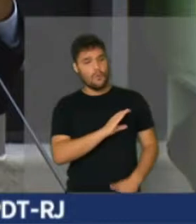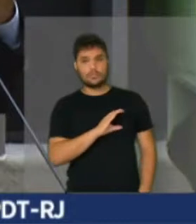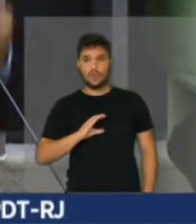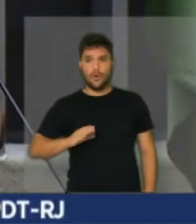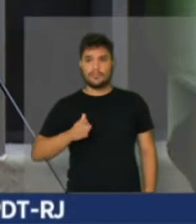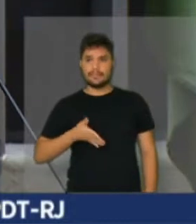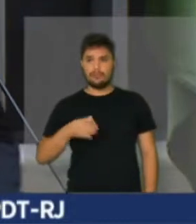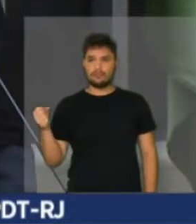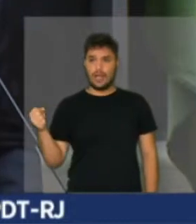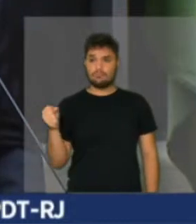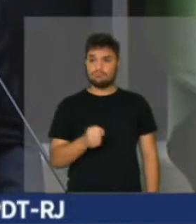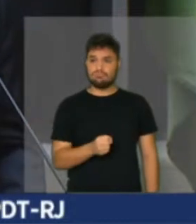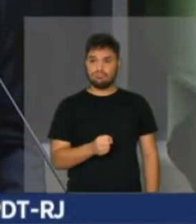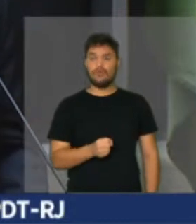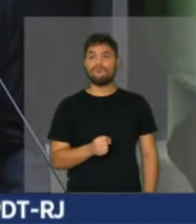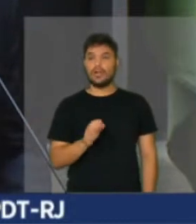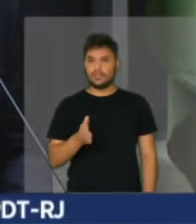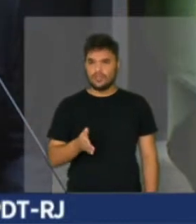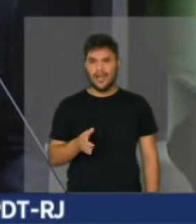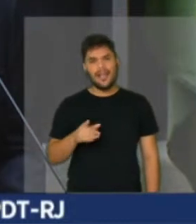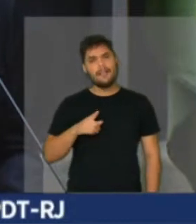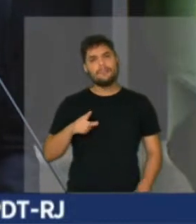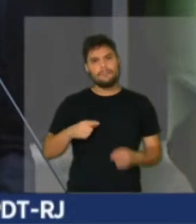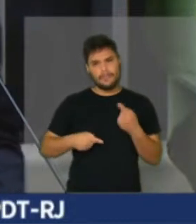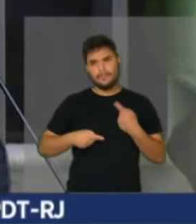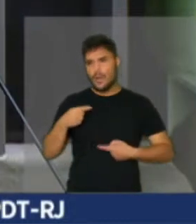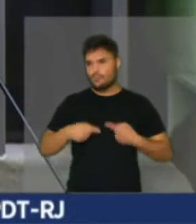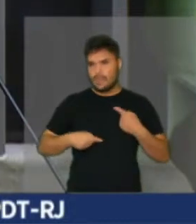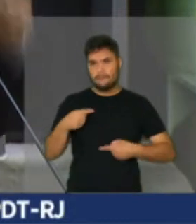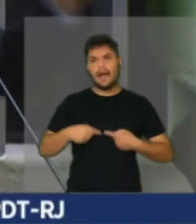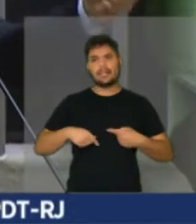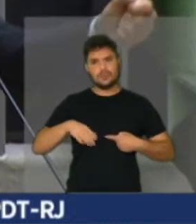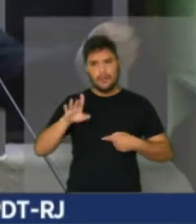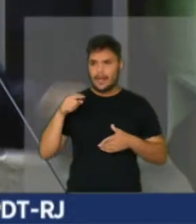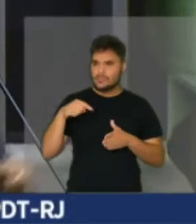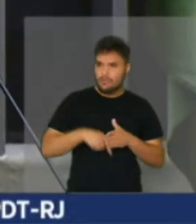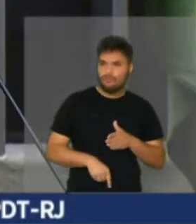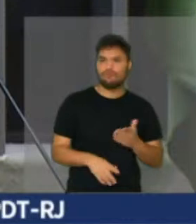CONVOCADO PARA UM DEBATE MAIS TETE A TETE, UM DEBATE MAIS FRONTAL E EU LAMENTO MUITO, MUITO QUE SEM UM DEBATE DAS